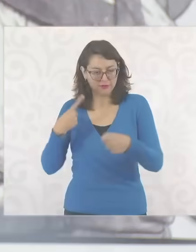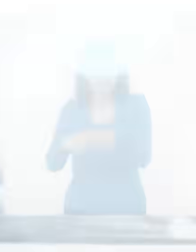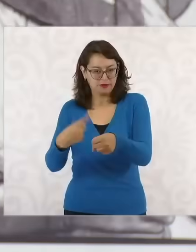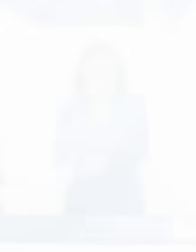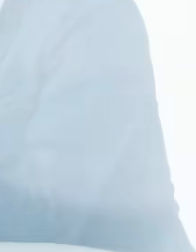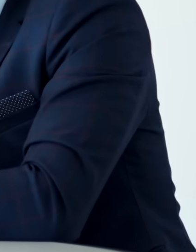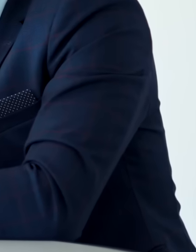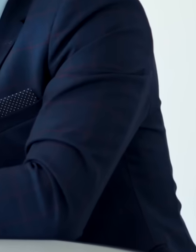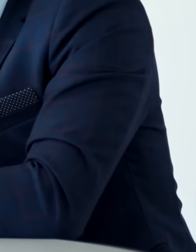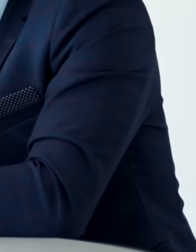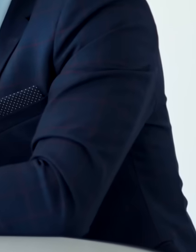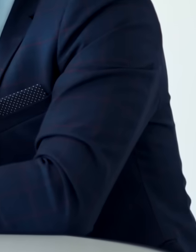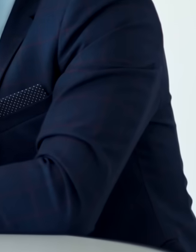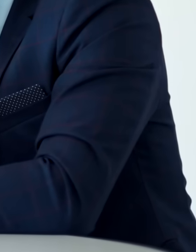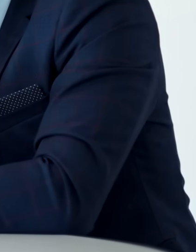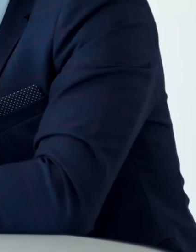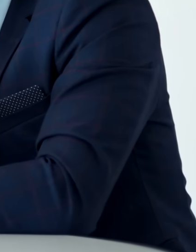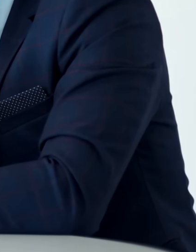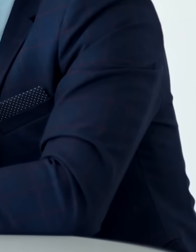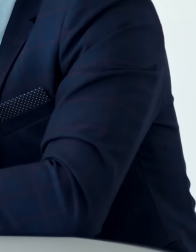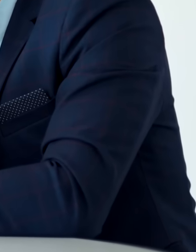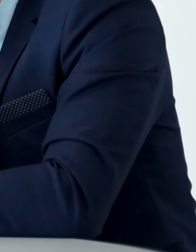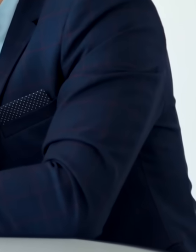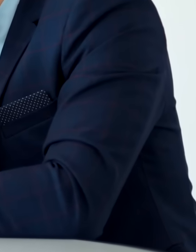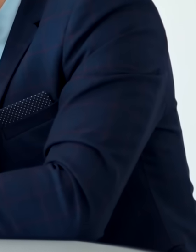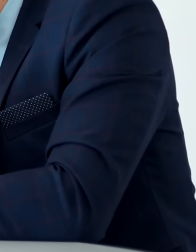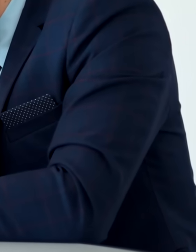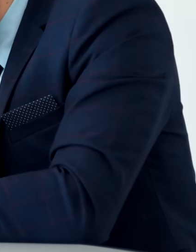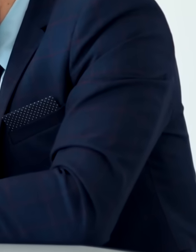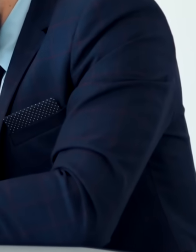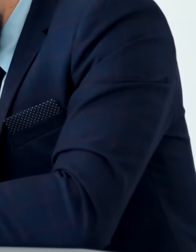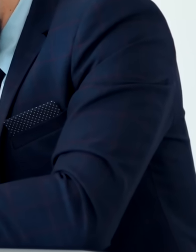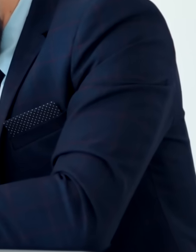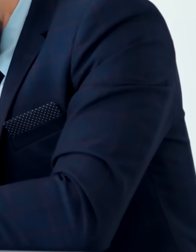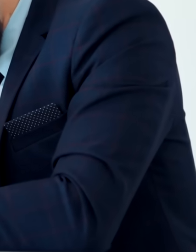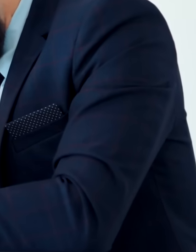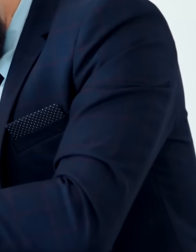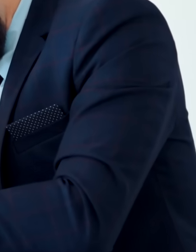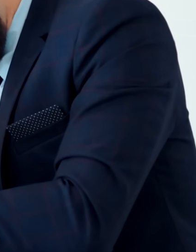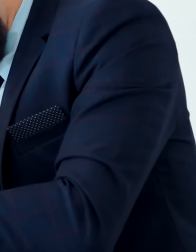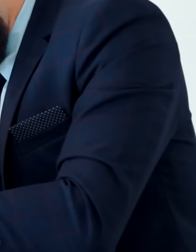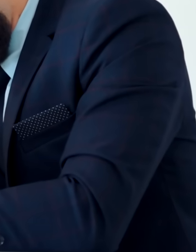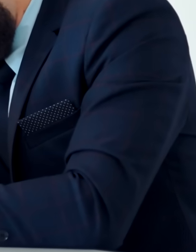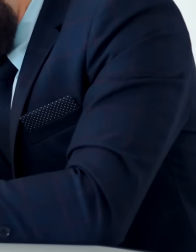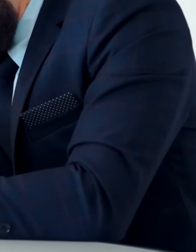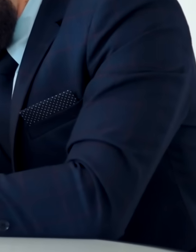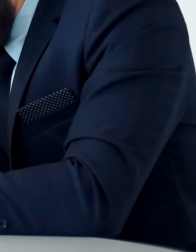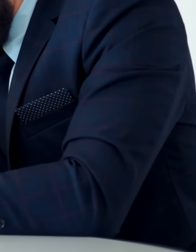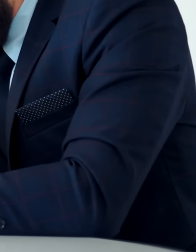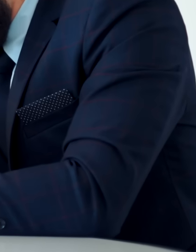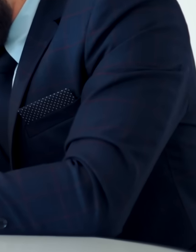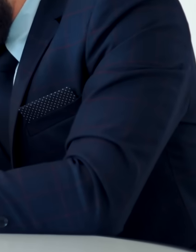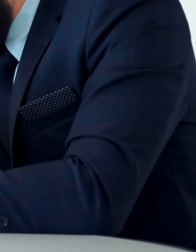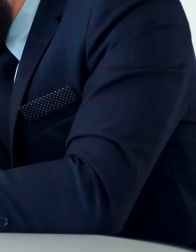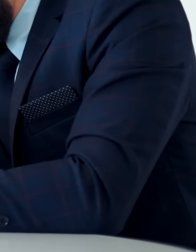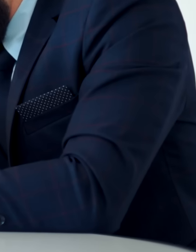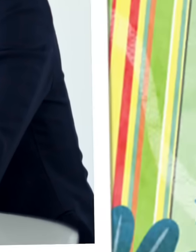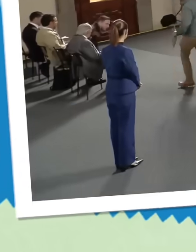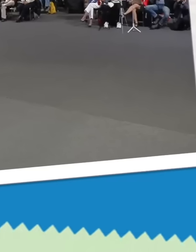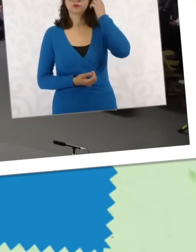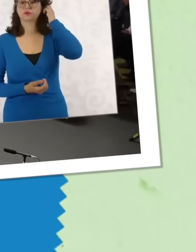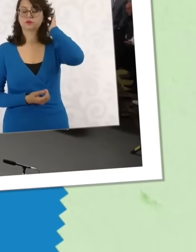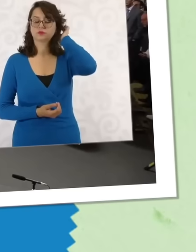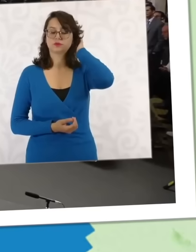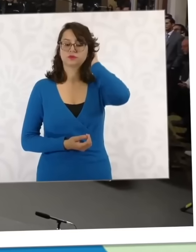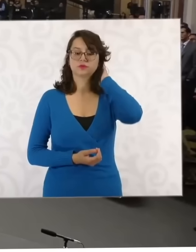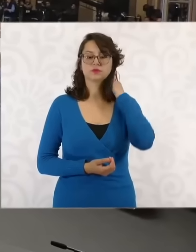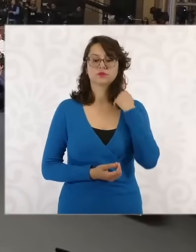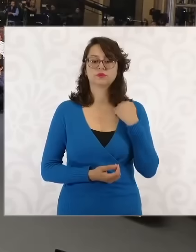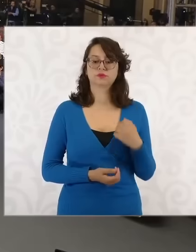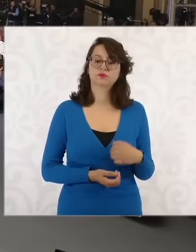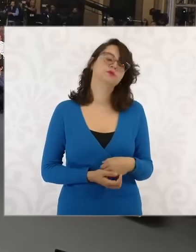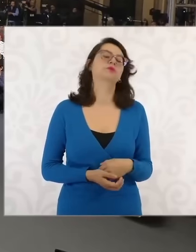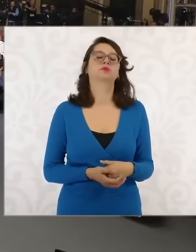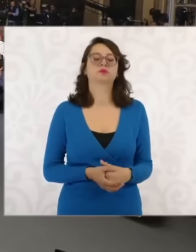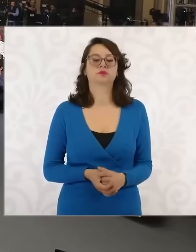quitará el permiso para la venta de medicamentos en todo México y quedarán fuera del negocio.